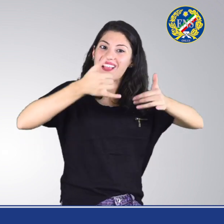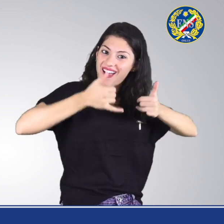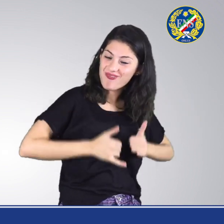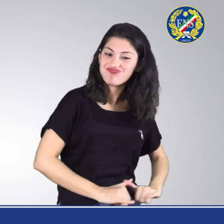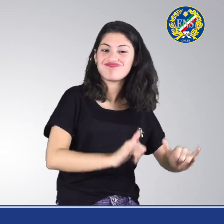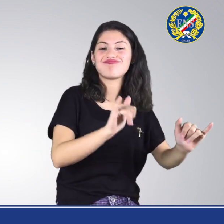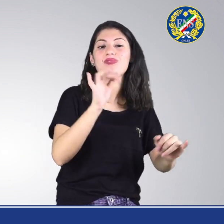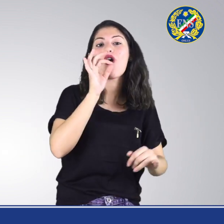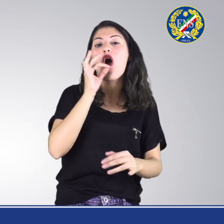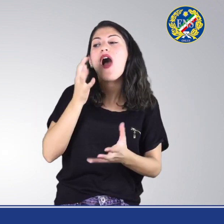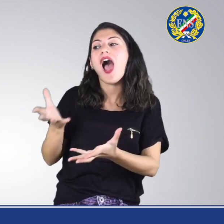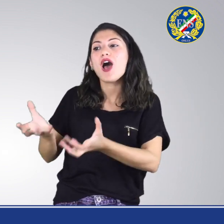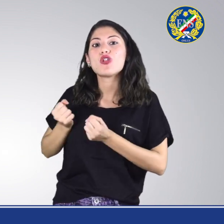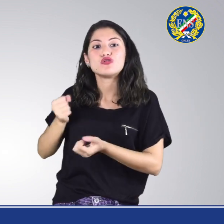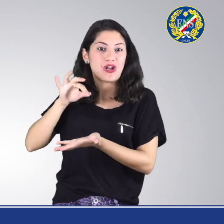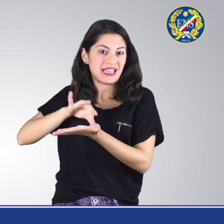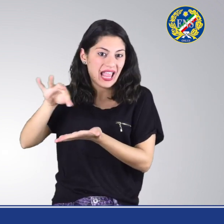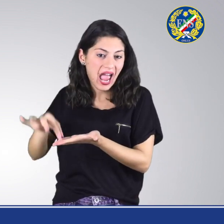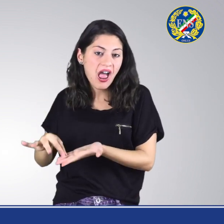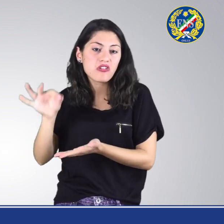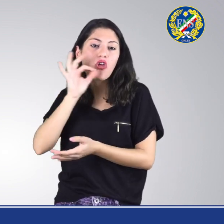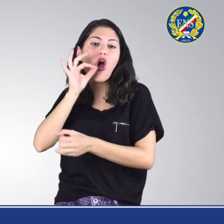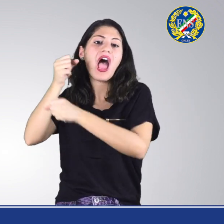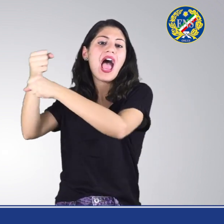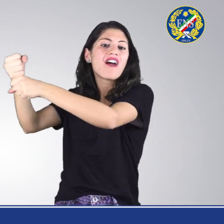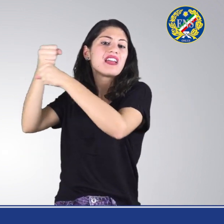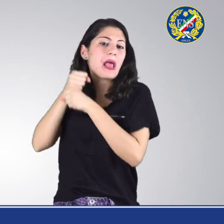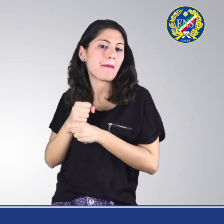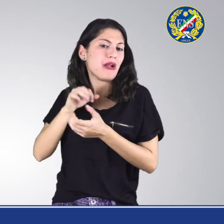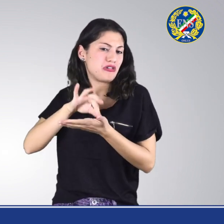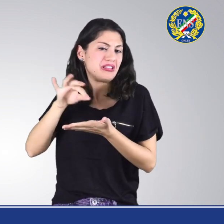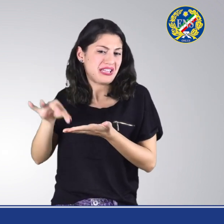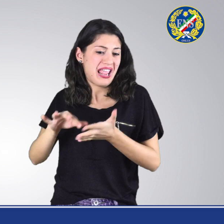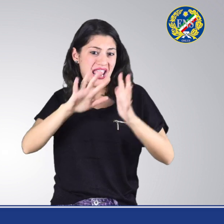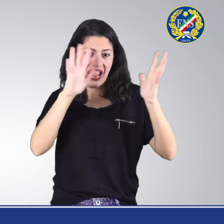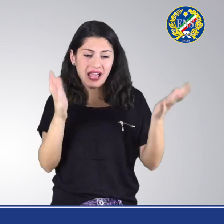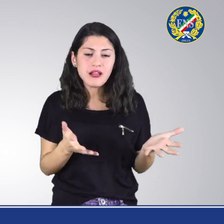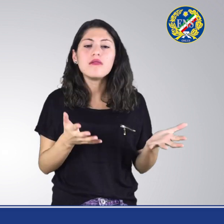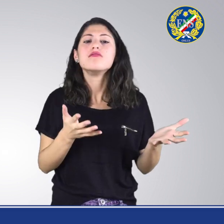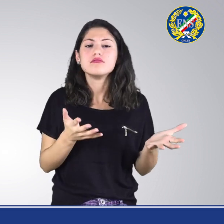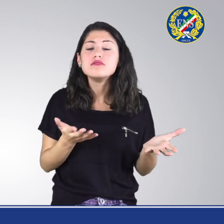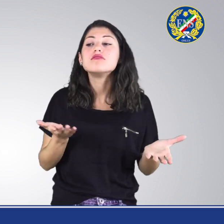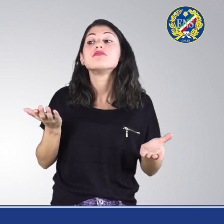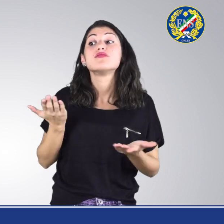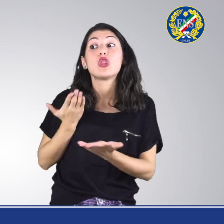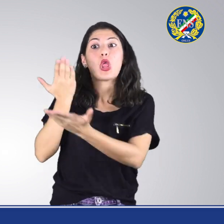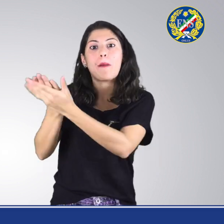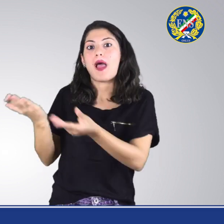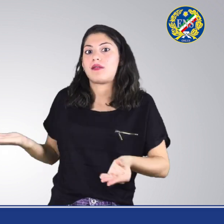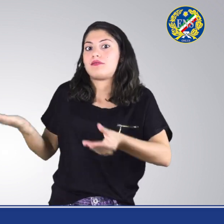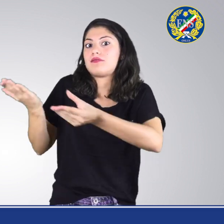con allegato il certificato del SSN con la data presunta del parto oppure, improrogabilmente